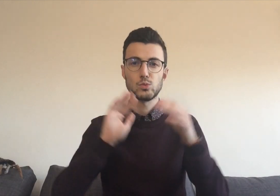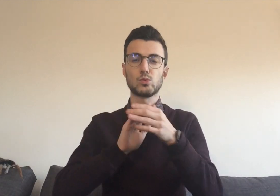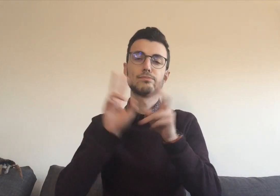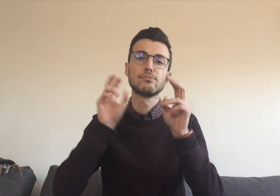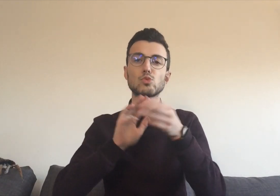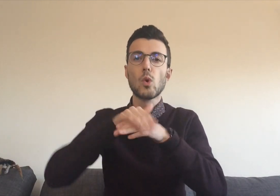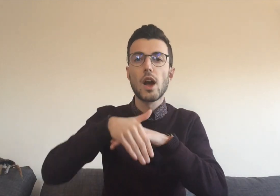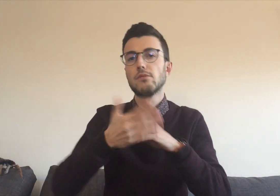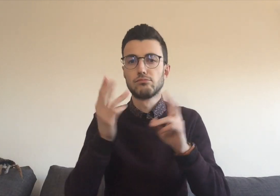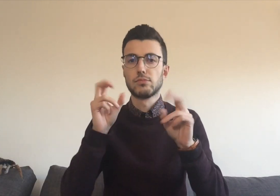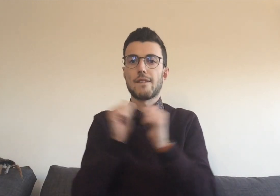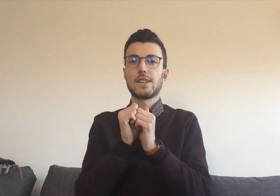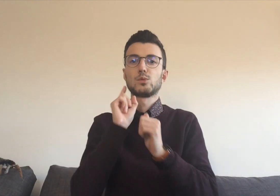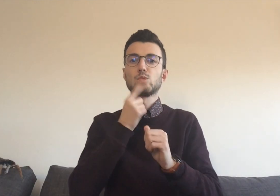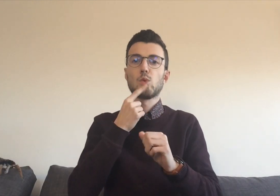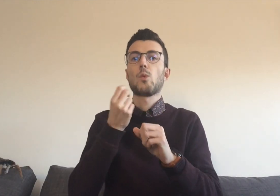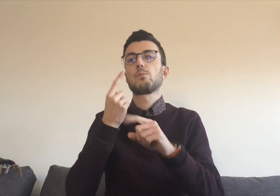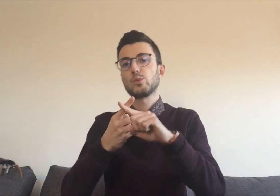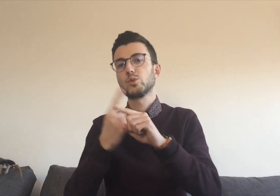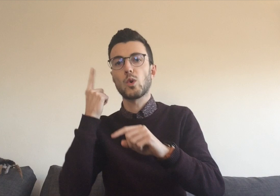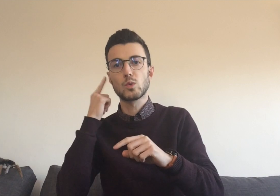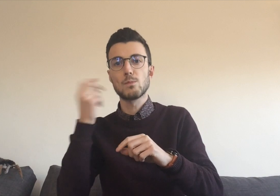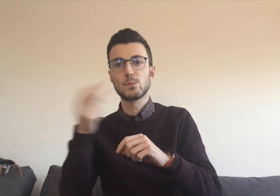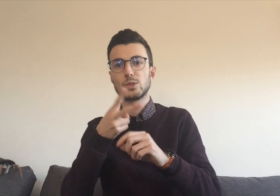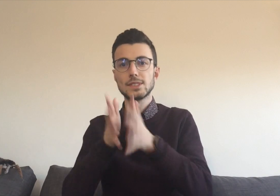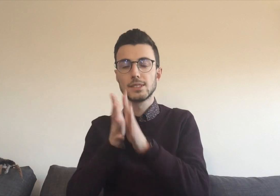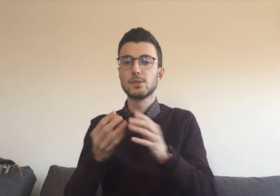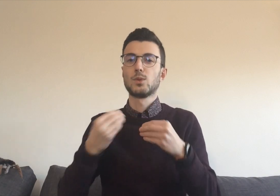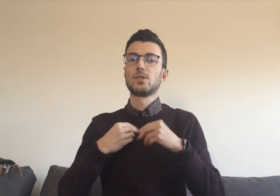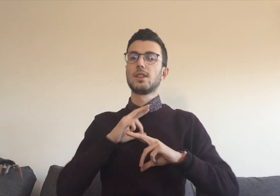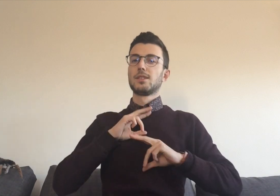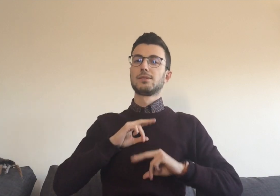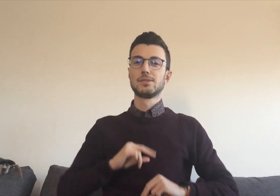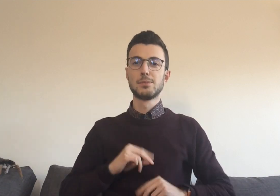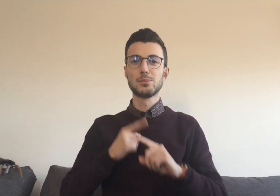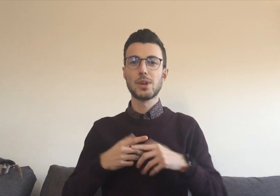ça faisait du bien de pouvoir m’exprimer en langue des signes le soir avec les sourds et entendants qui signent